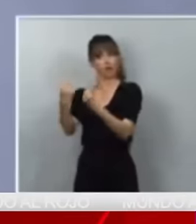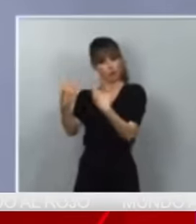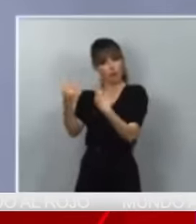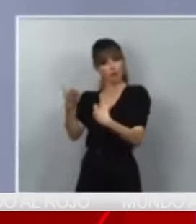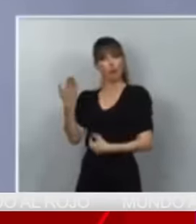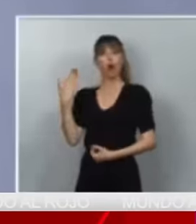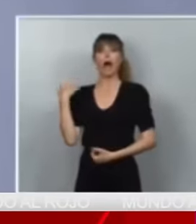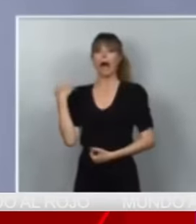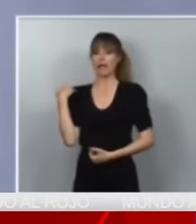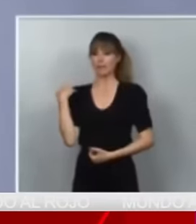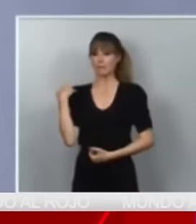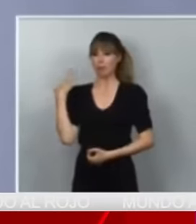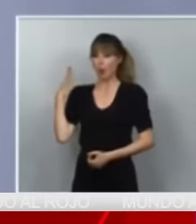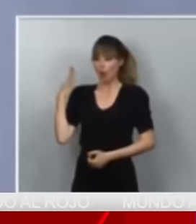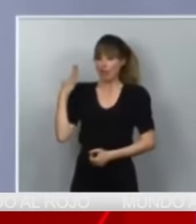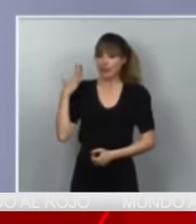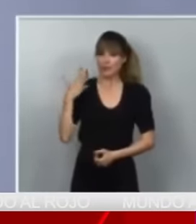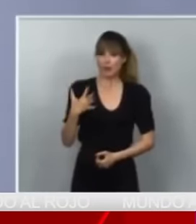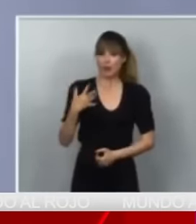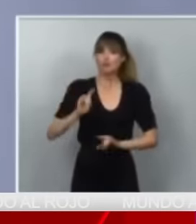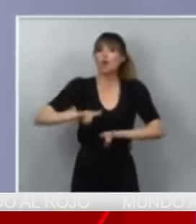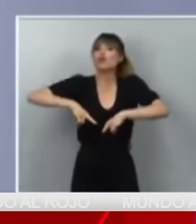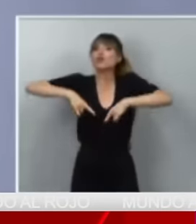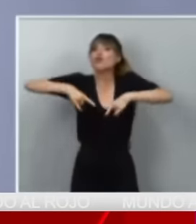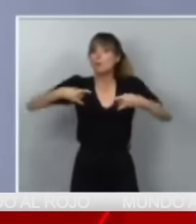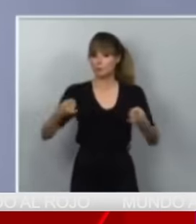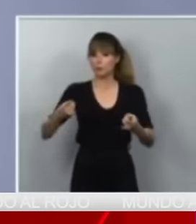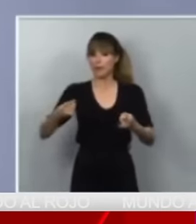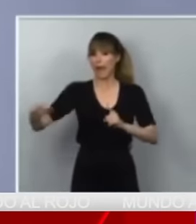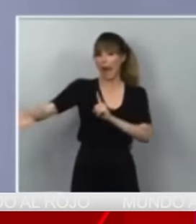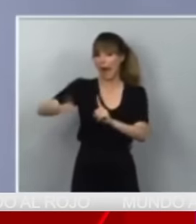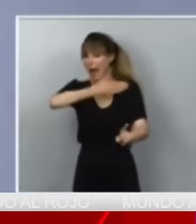en los últimos 5 años se ha más que duplicado el número de agresiones sexuales realizadas por